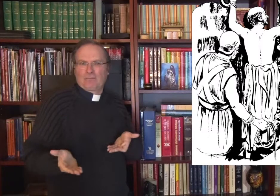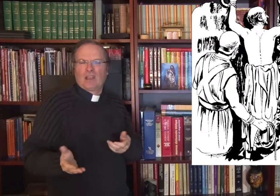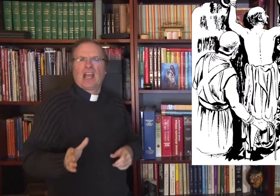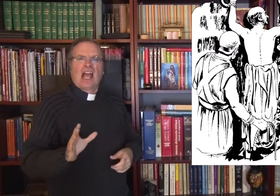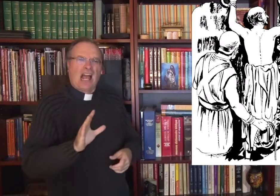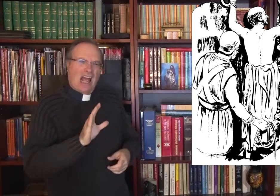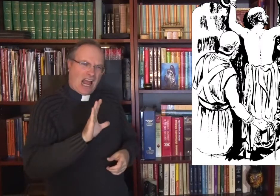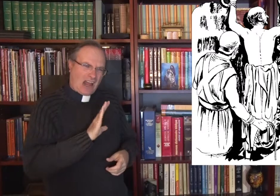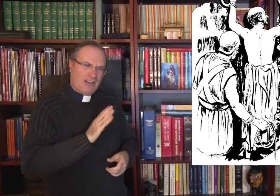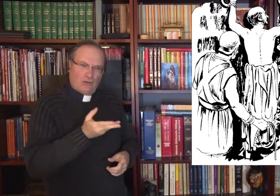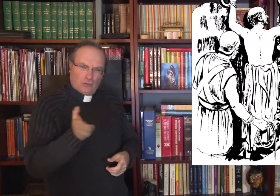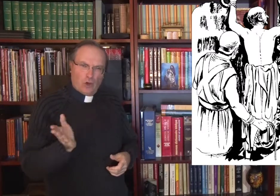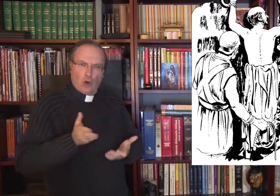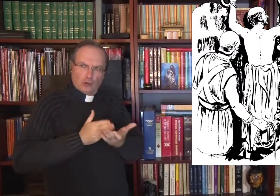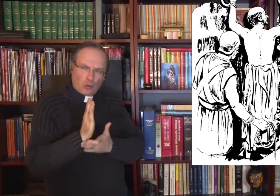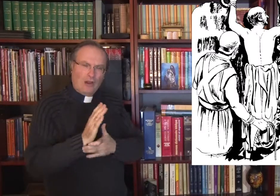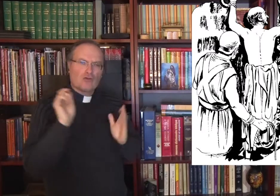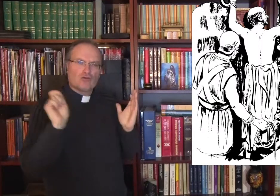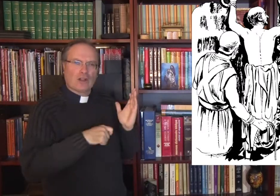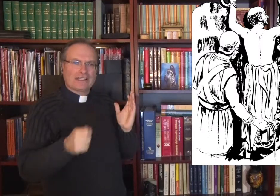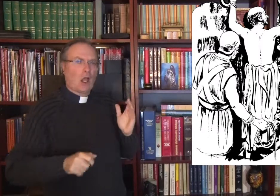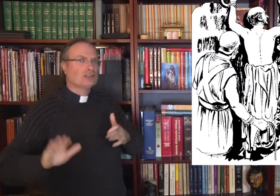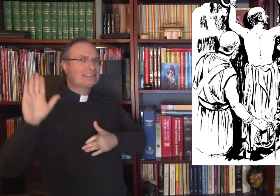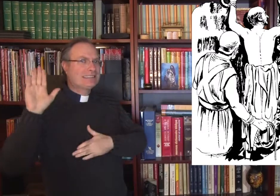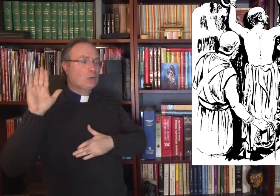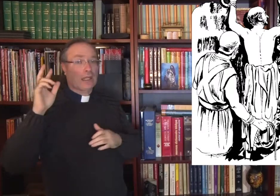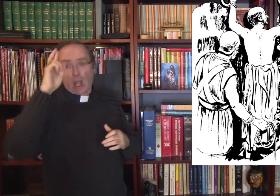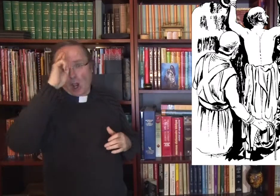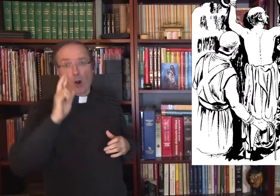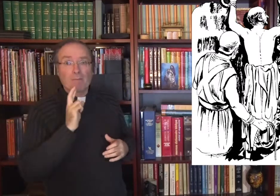«Avez-vous le droit de fouetter un citoyen romain